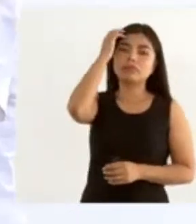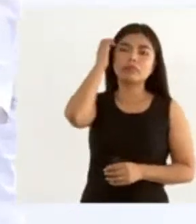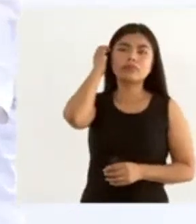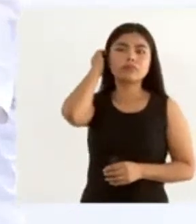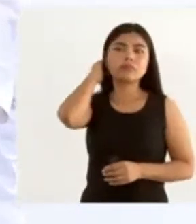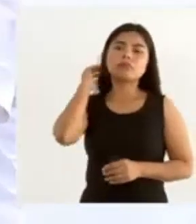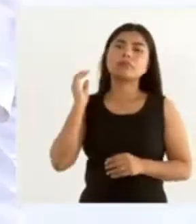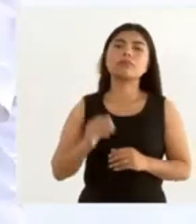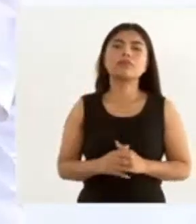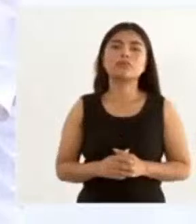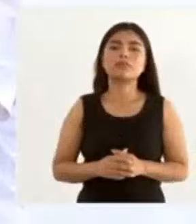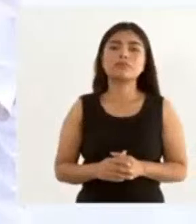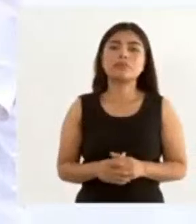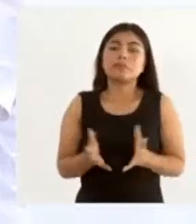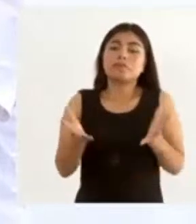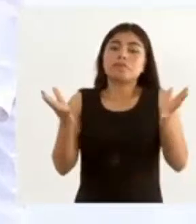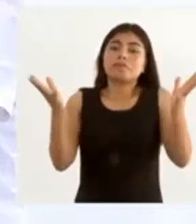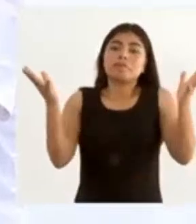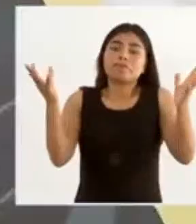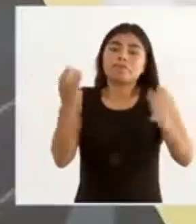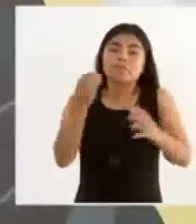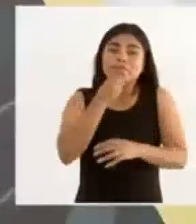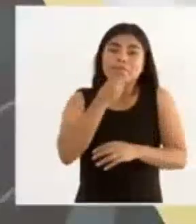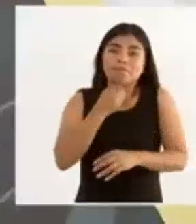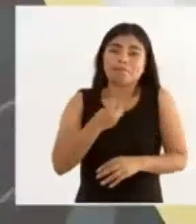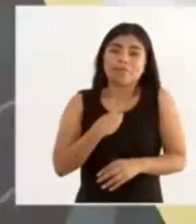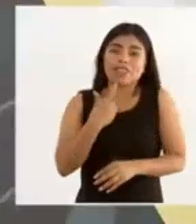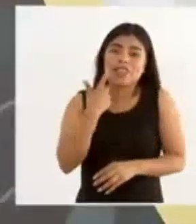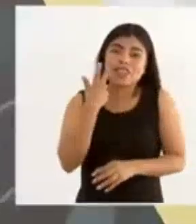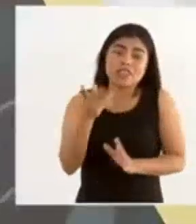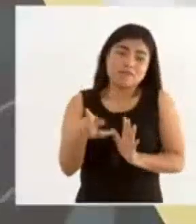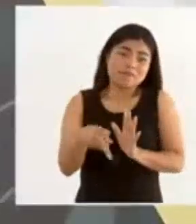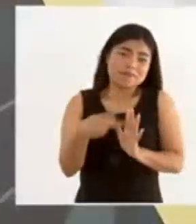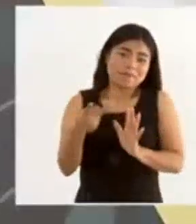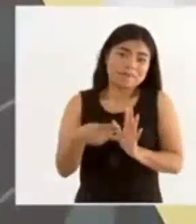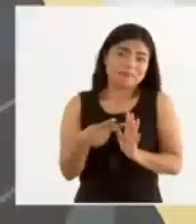Y ni modo, lo voy a repetir porque me gusta cómo se empoderan las mujeres